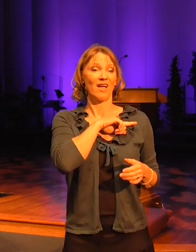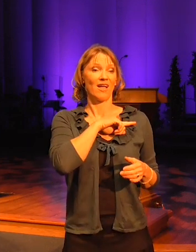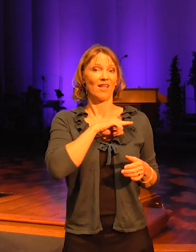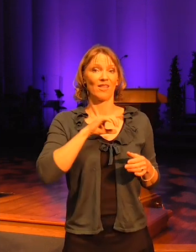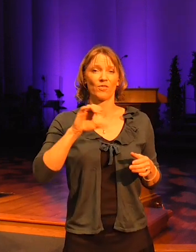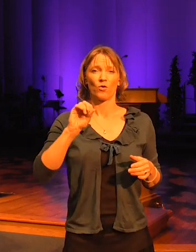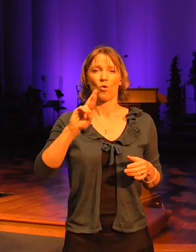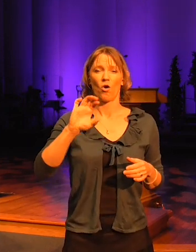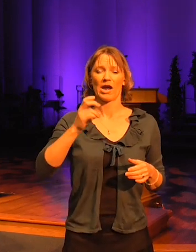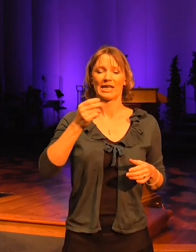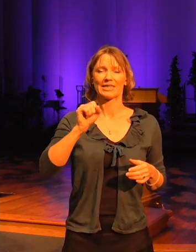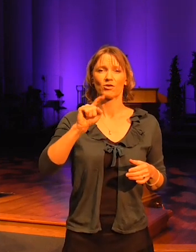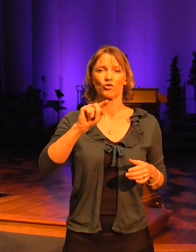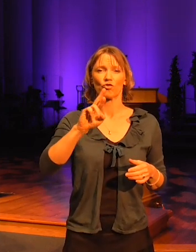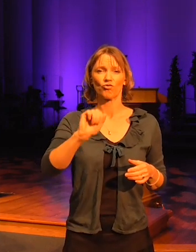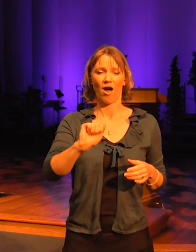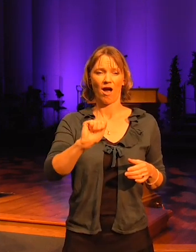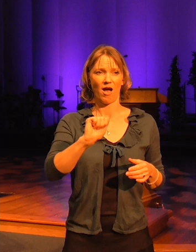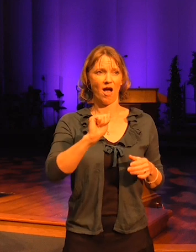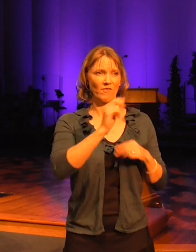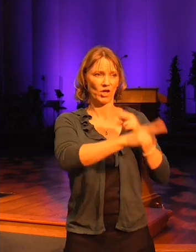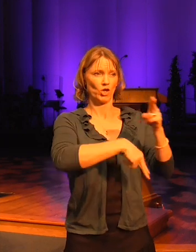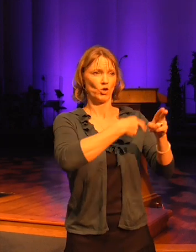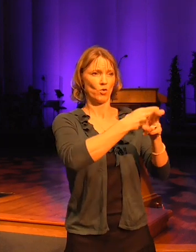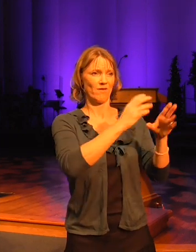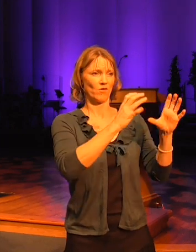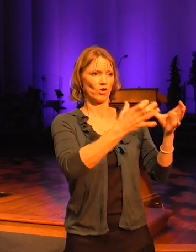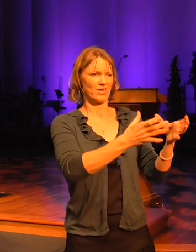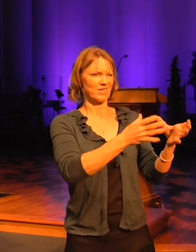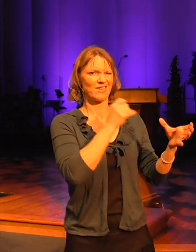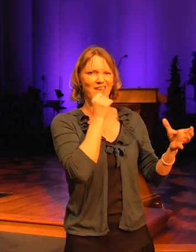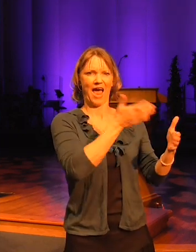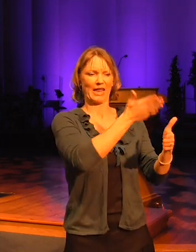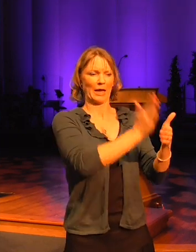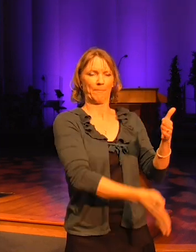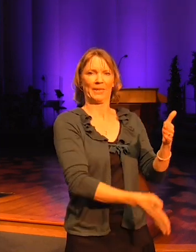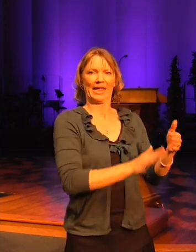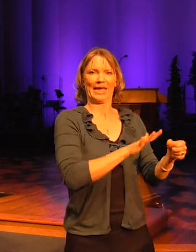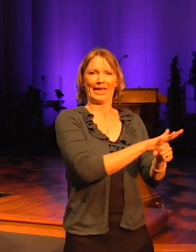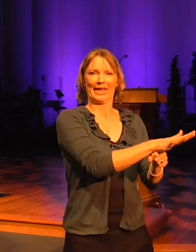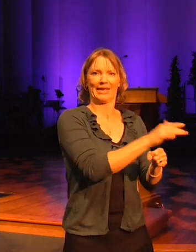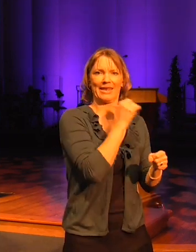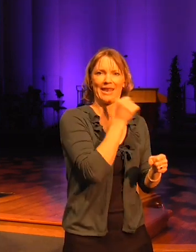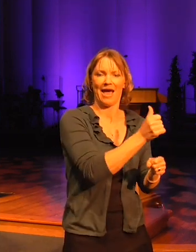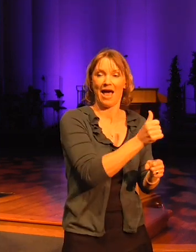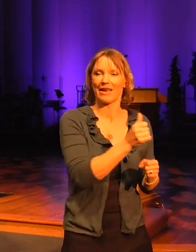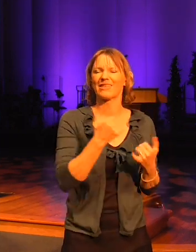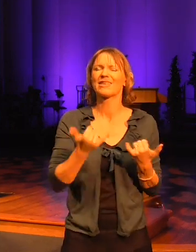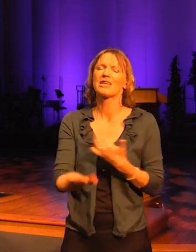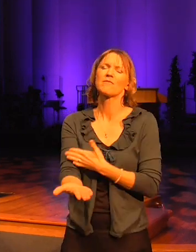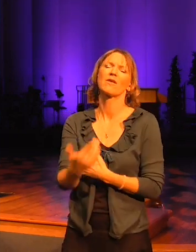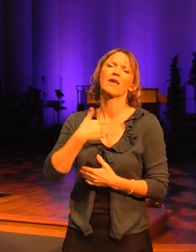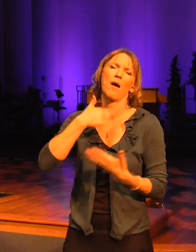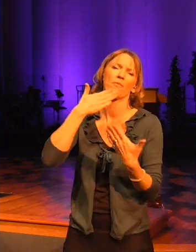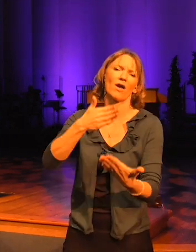completa y Así que esta mañana estoy agradecido por estas verdades y mientras las libero en